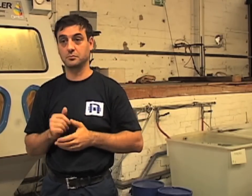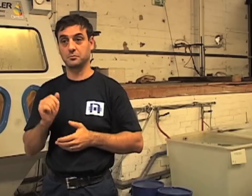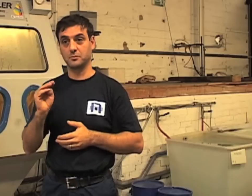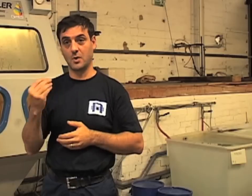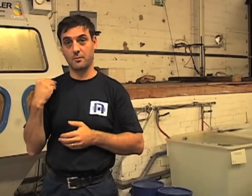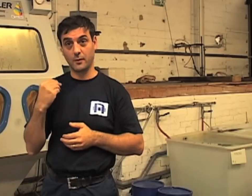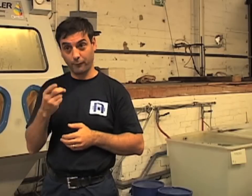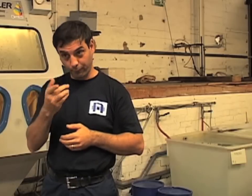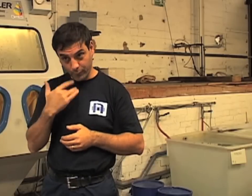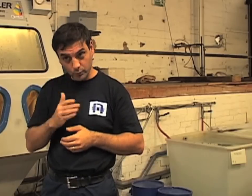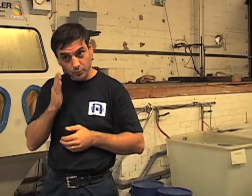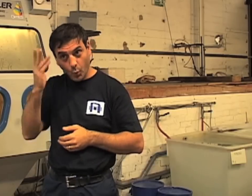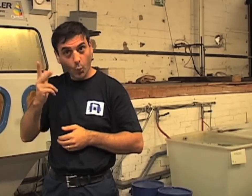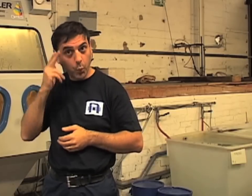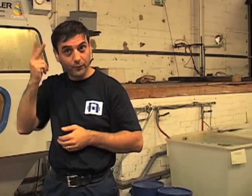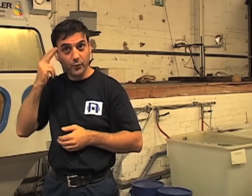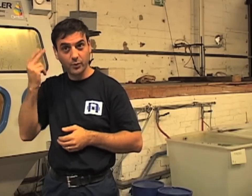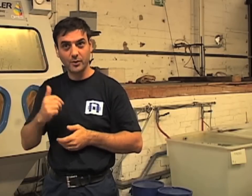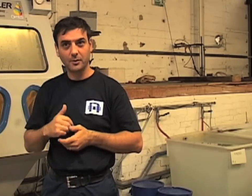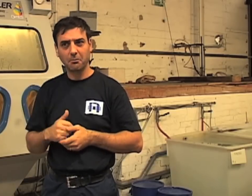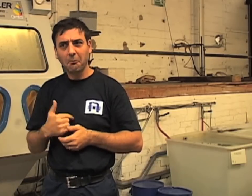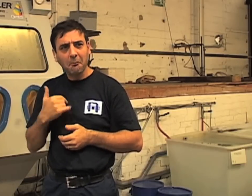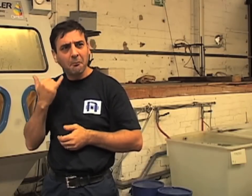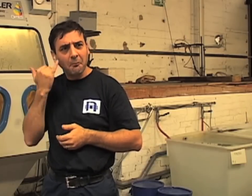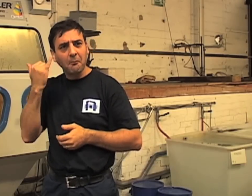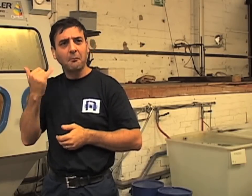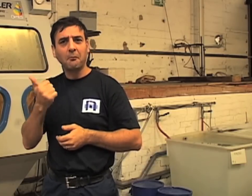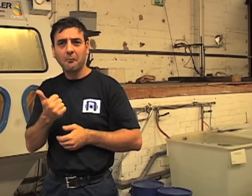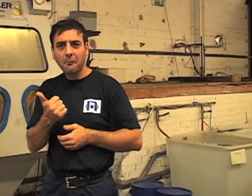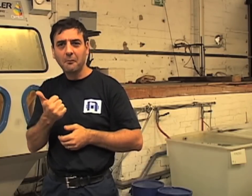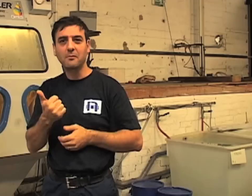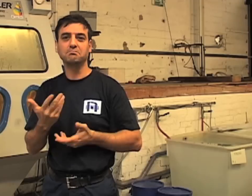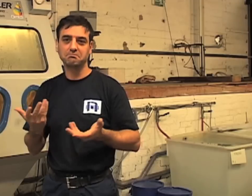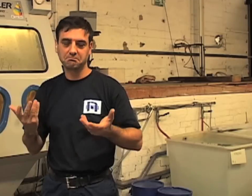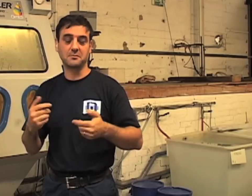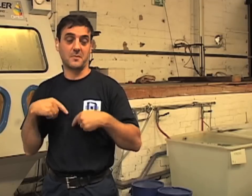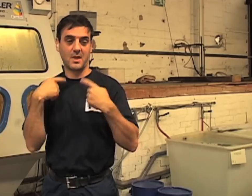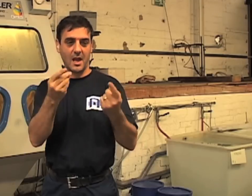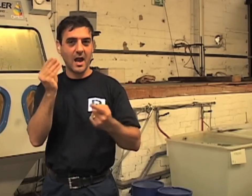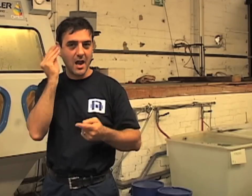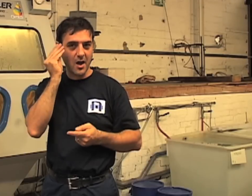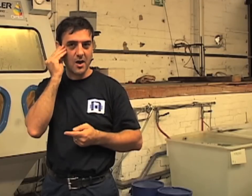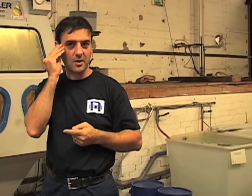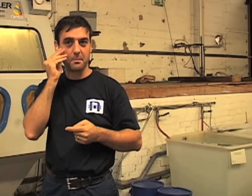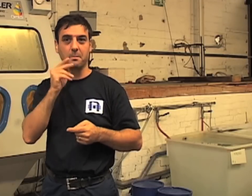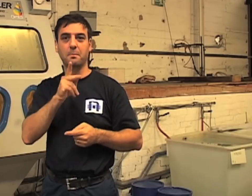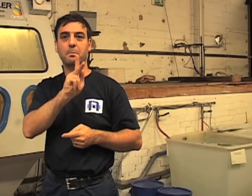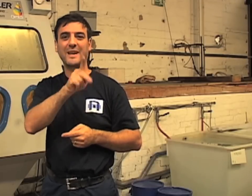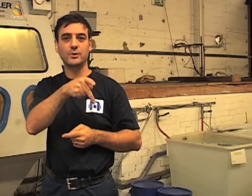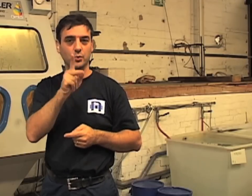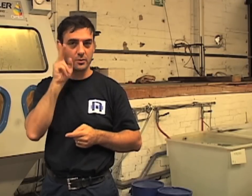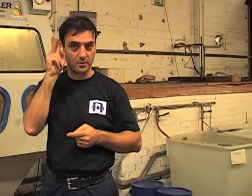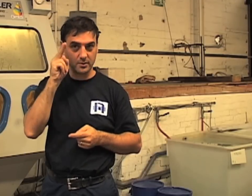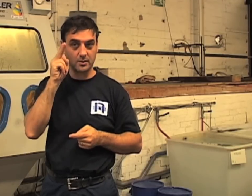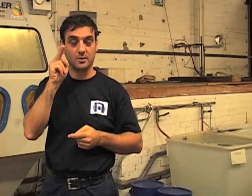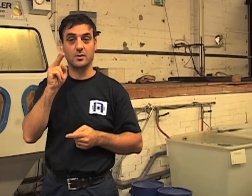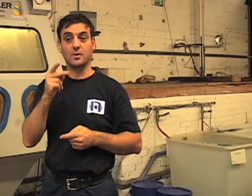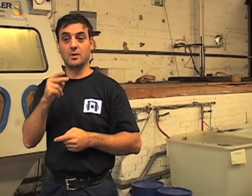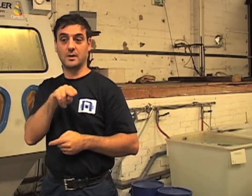C'est comme ça qu'elle a eu l'idée de me proposer de faire la coiffure. L'idée me plaisait. Et j'ai suivi un enseignement en alternance à l'école de coiffure des Pitteurs